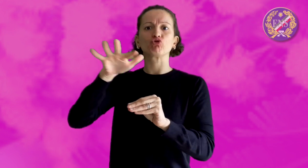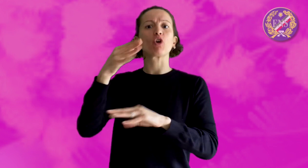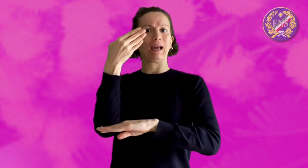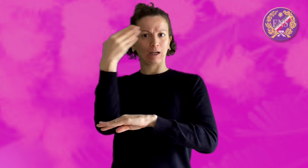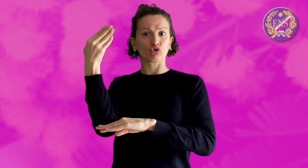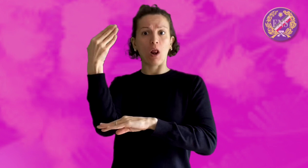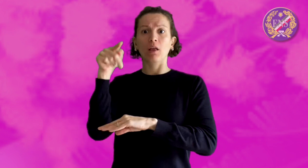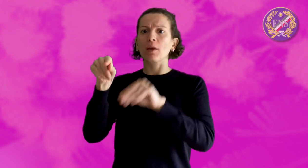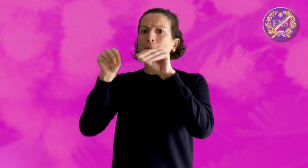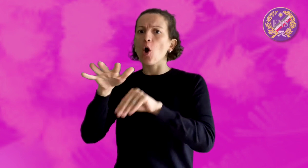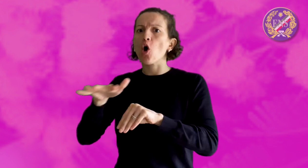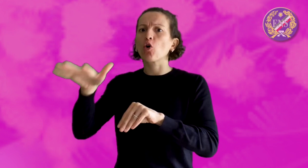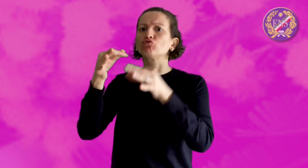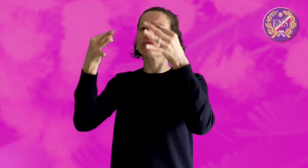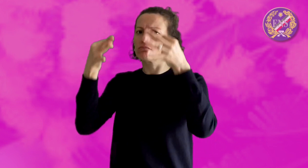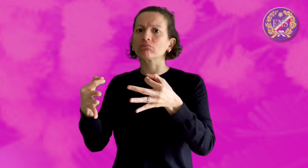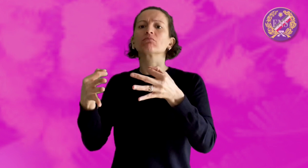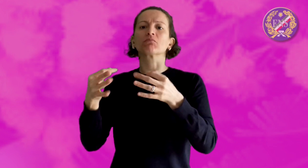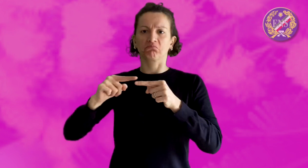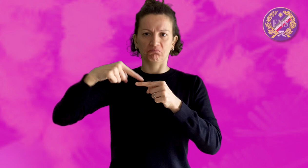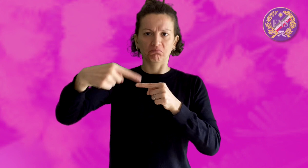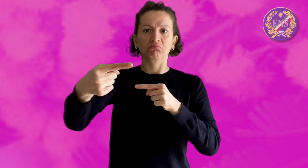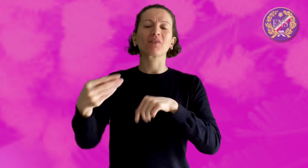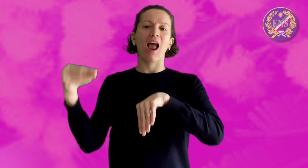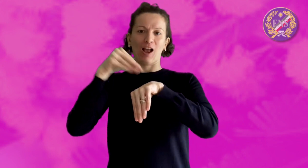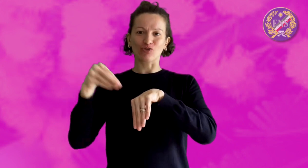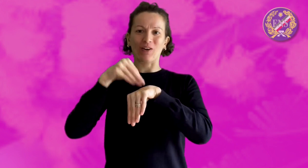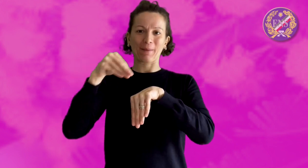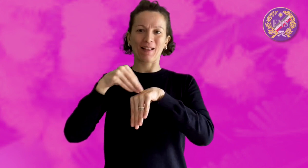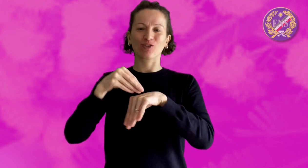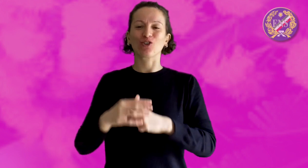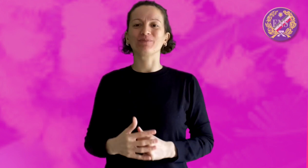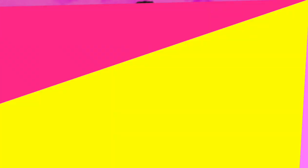nei prossimi giorni vi daremo nuova comunicazione con tutti i dettagli (luogo, iscrizione, pagamento) per iscriversi al pranzo.